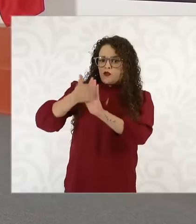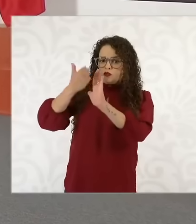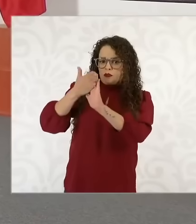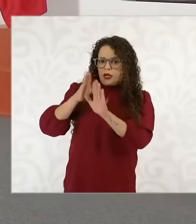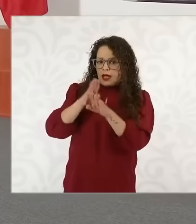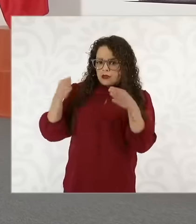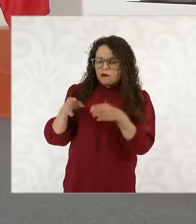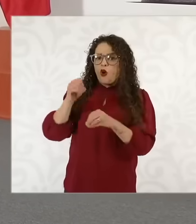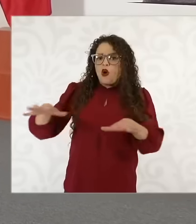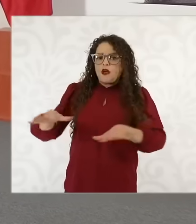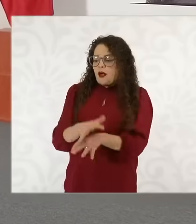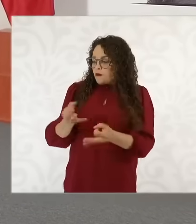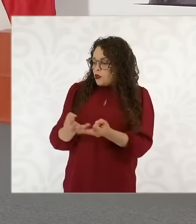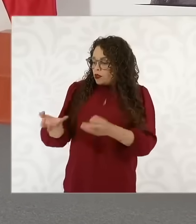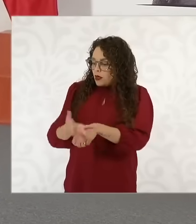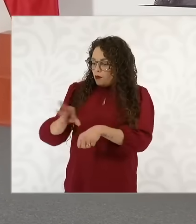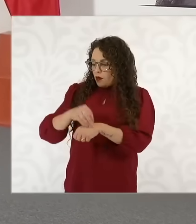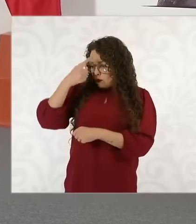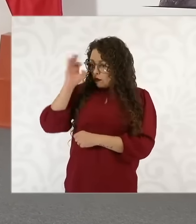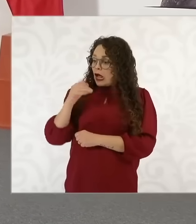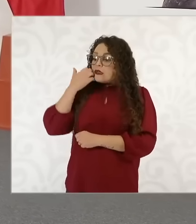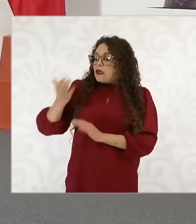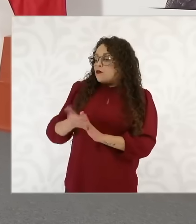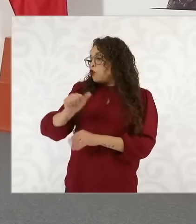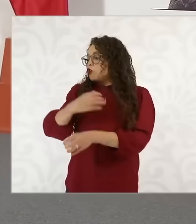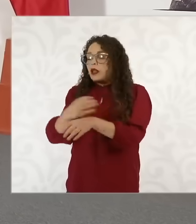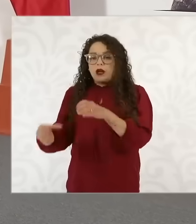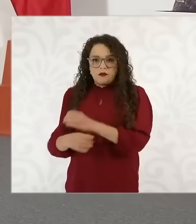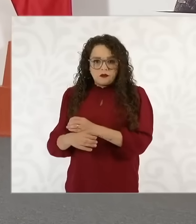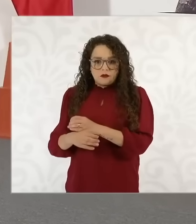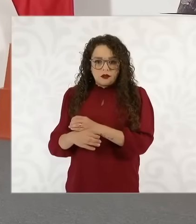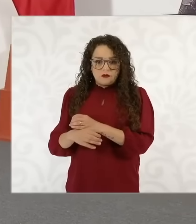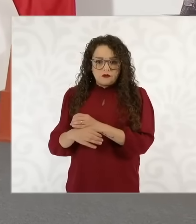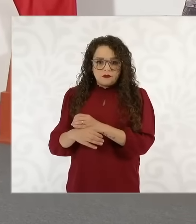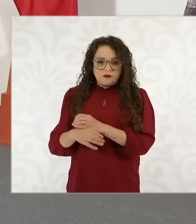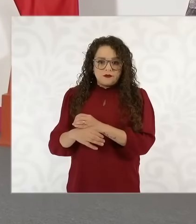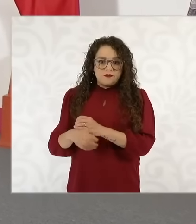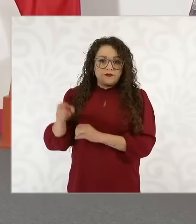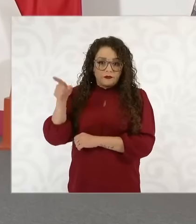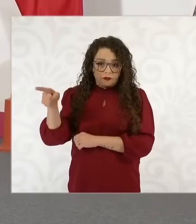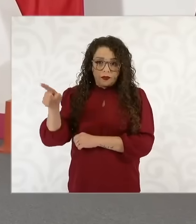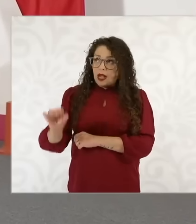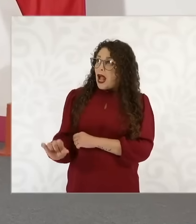uso de suelo, otros temas también. es un equipo que funciona a baja distancia y que va haciendo